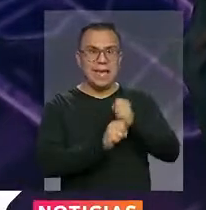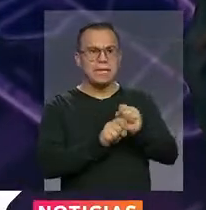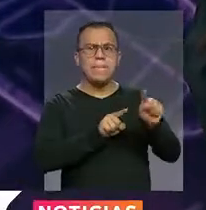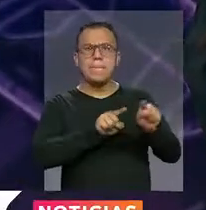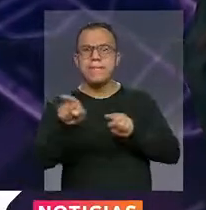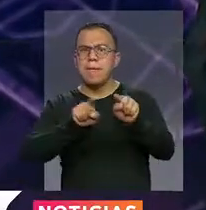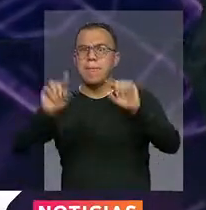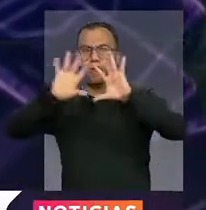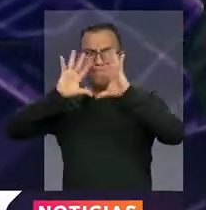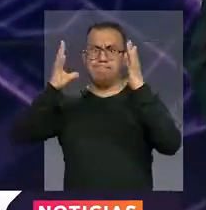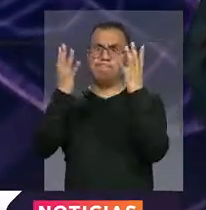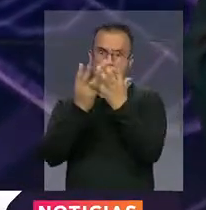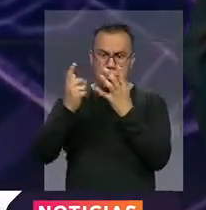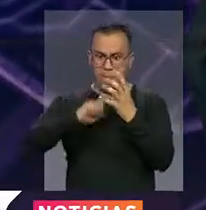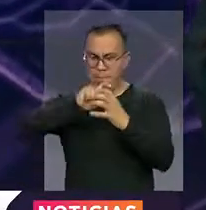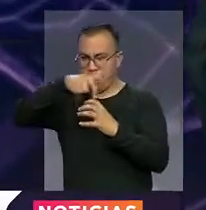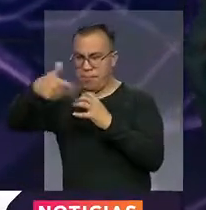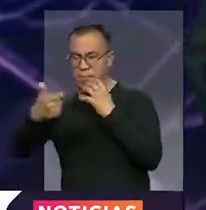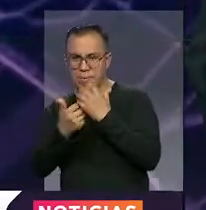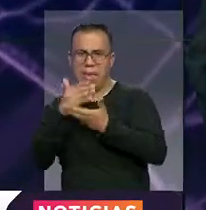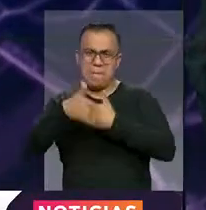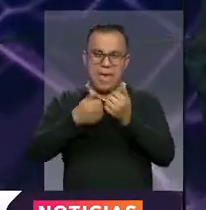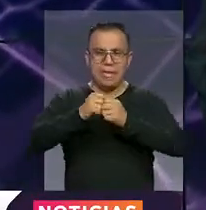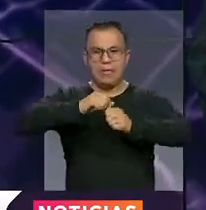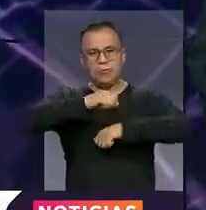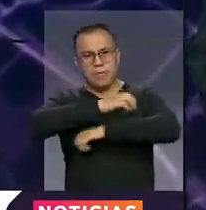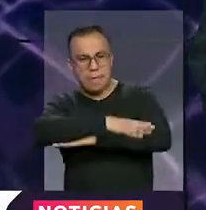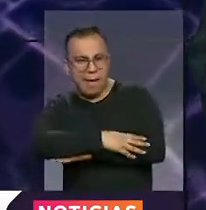LOS INVITADOS. HOY EL MAESTRO ANTIOQUEñO